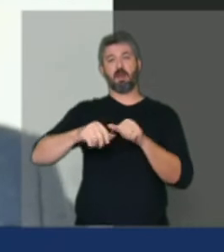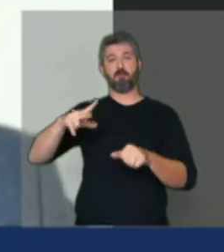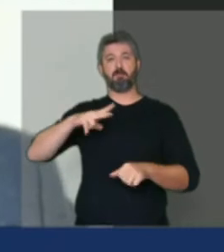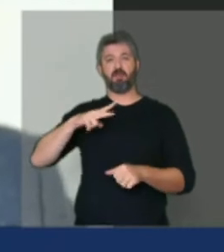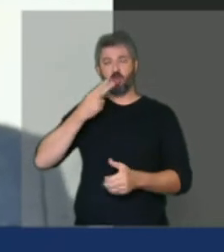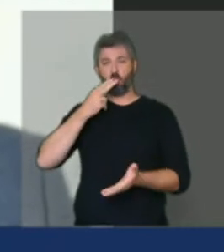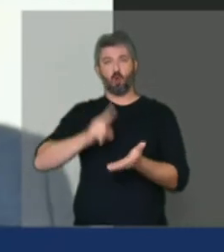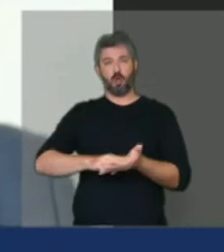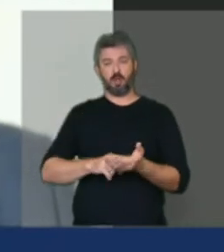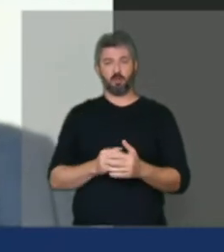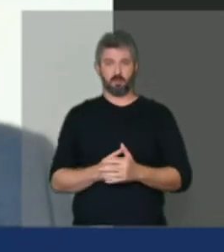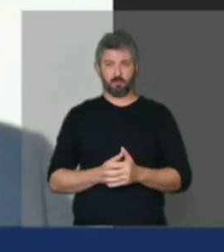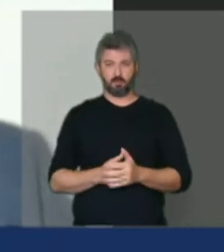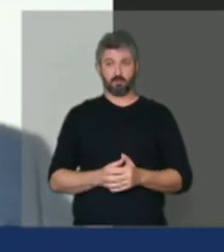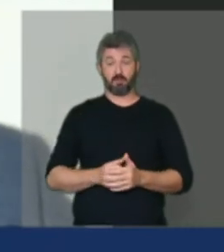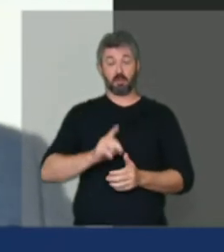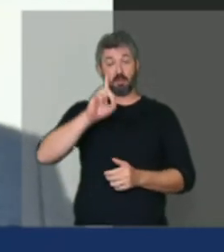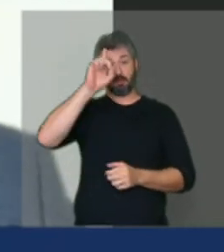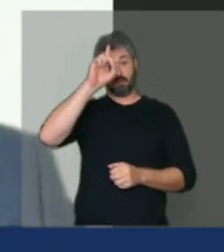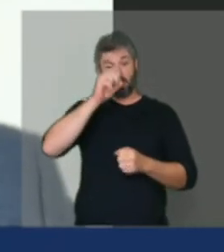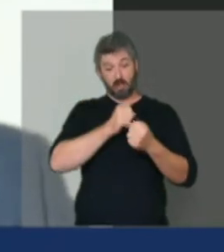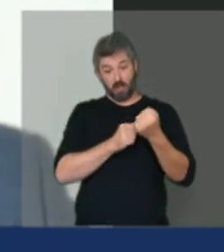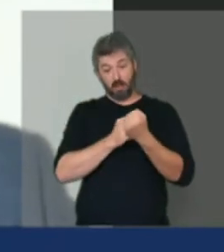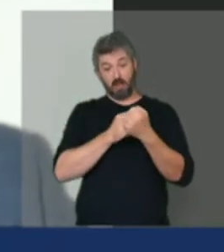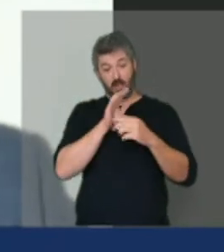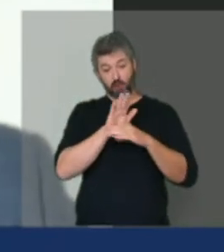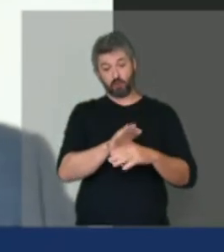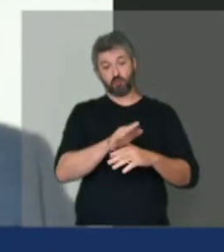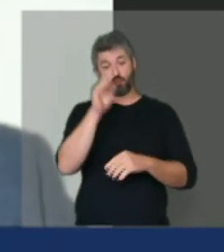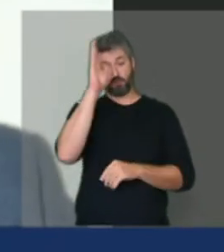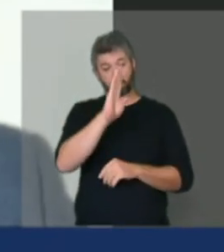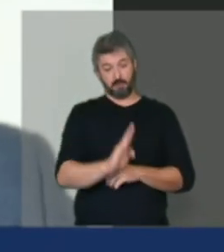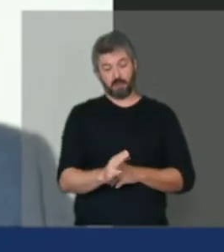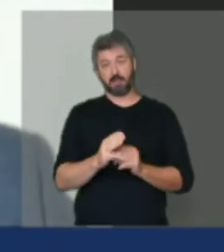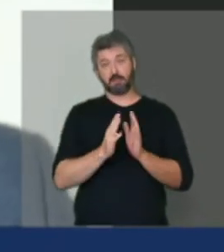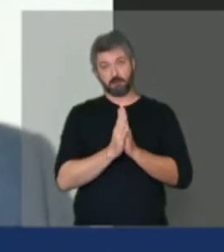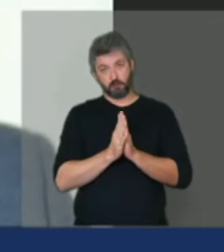QUE DEUS AJUDE ESSA NAÇÃO! QUE DEUS AJUDE O BRASIL! VOTO IMPRESSO E AUDITÁVEL! PARA